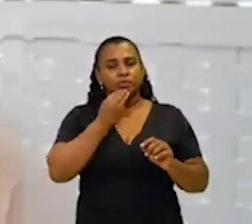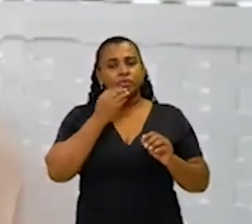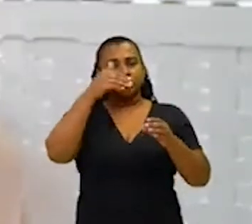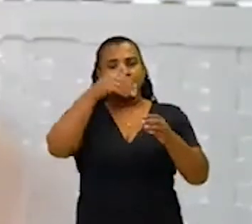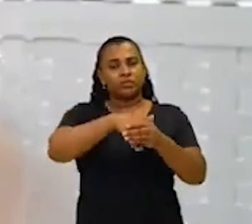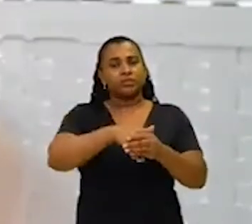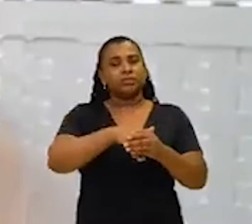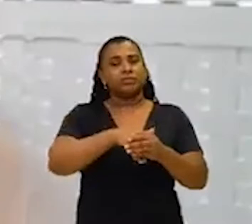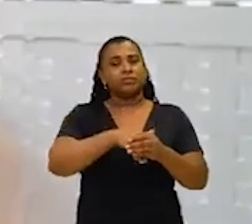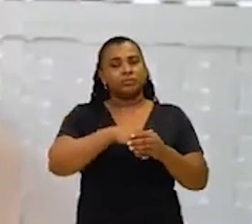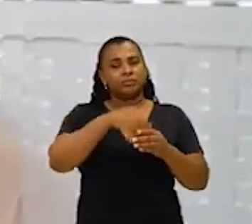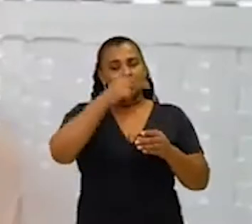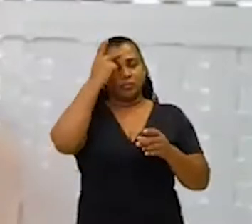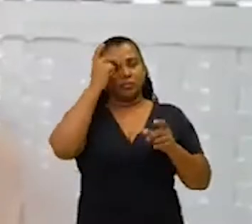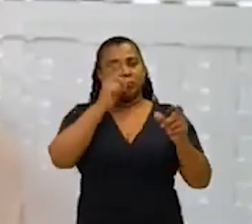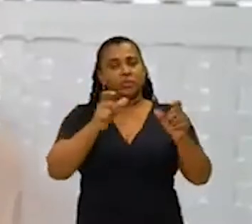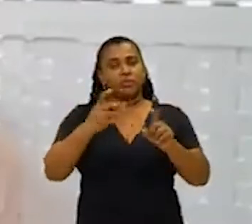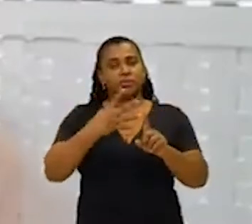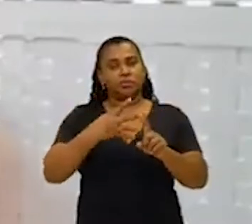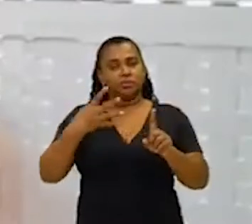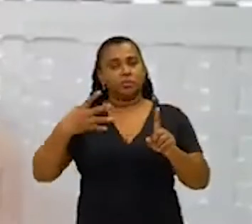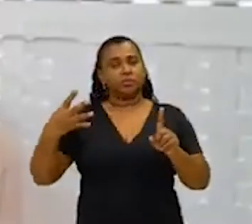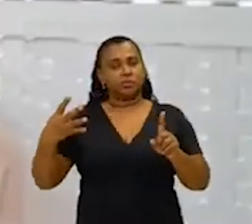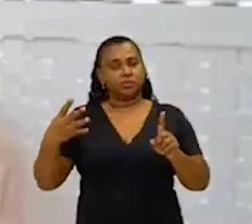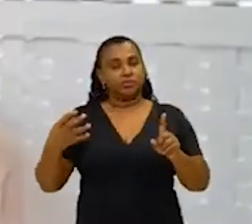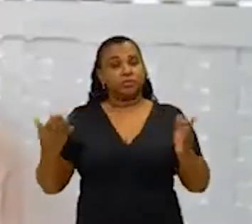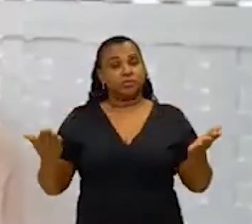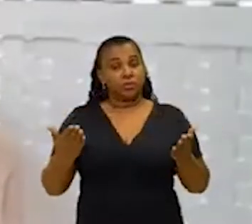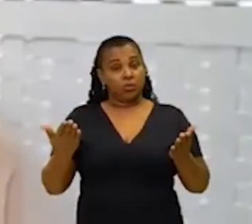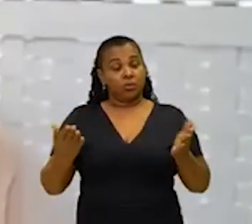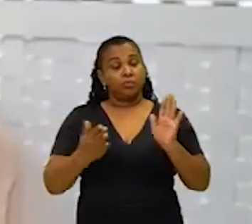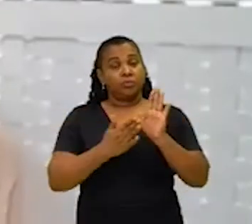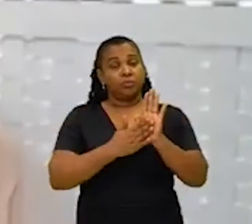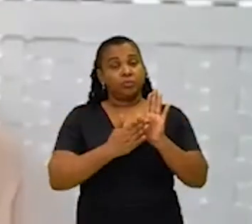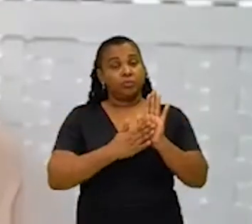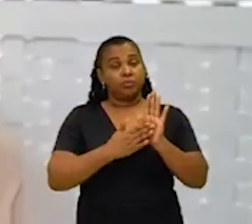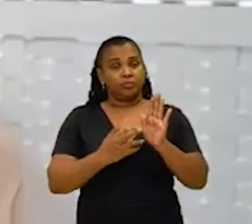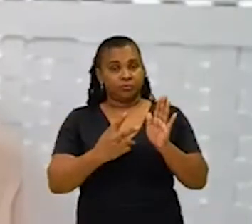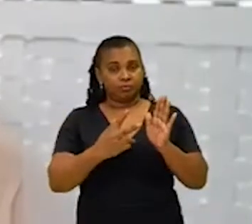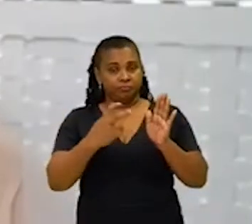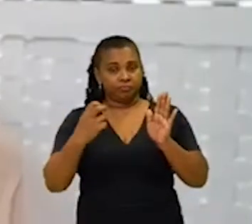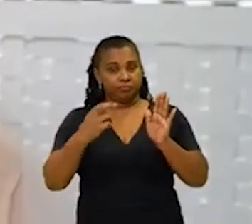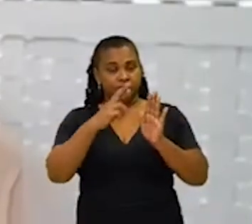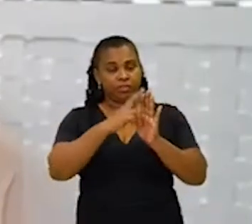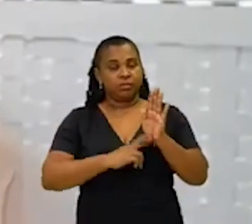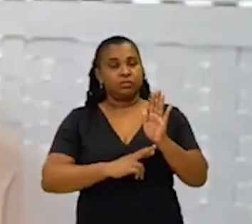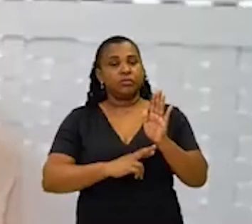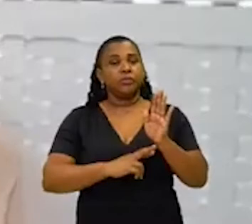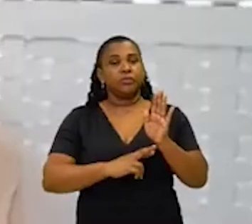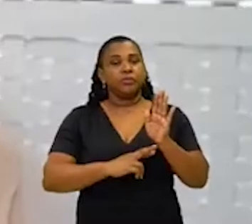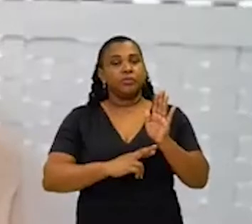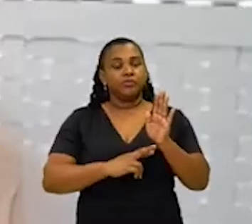LGBT desde já propomos e Vocês verão o relatório ao Tribunal Superior Eleitoral o seminário